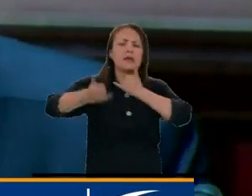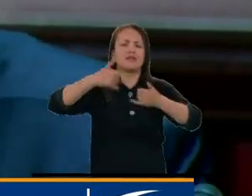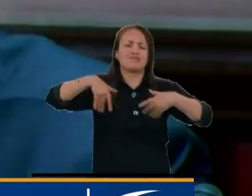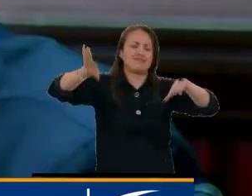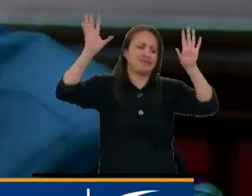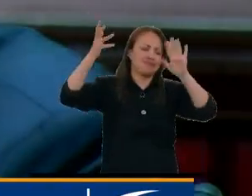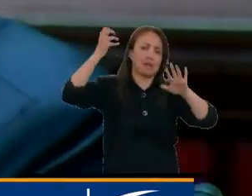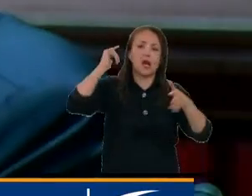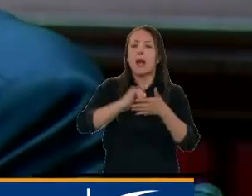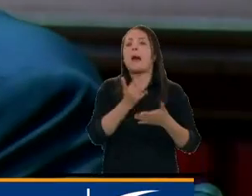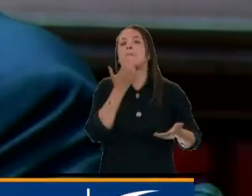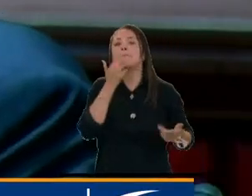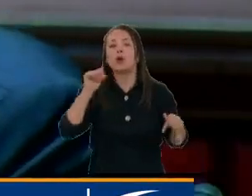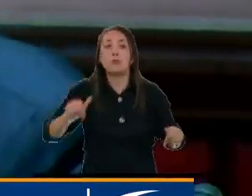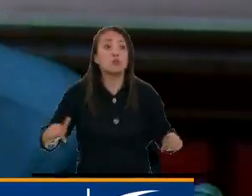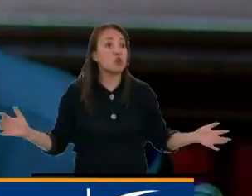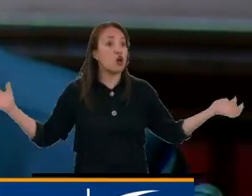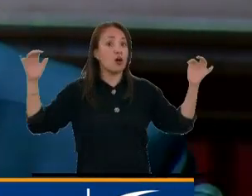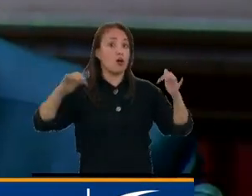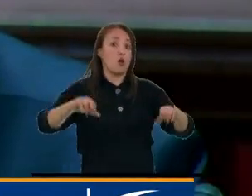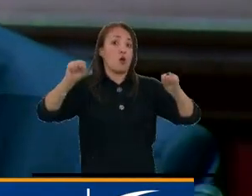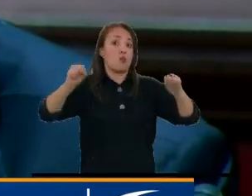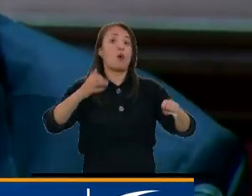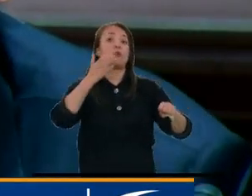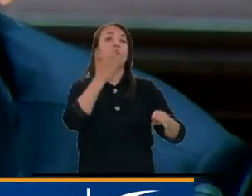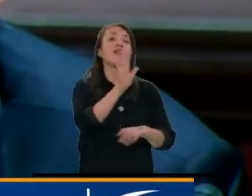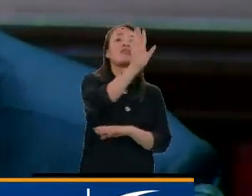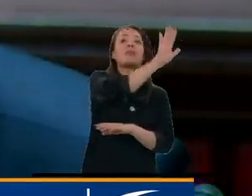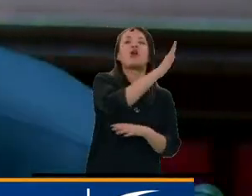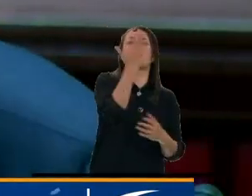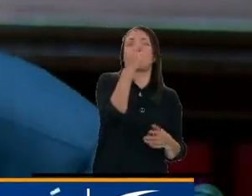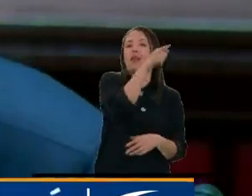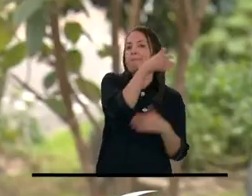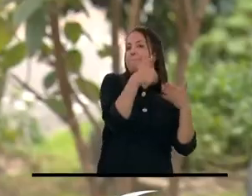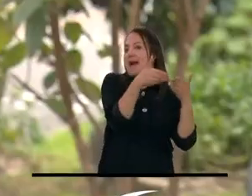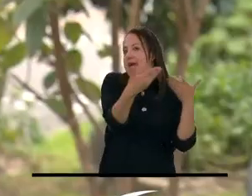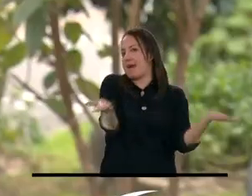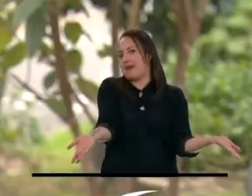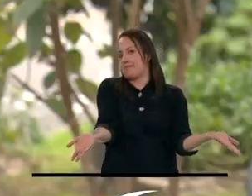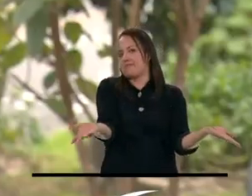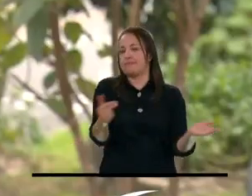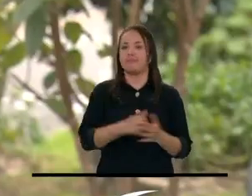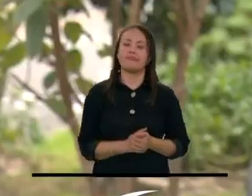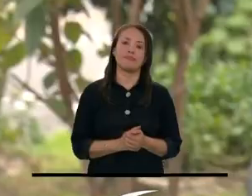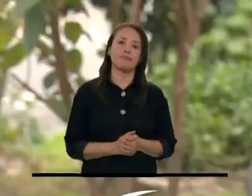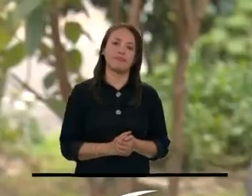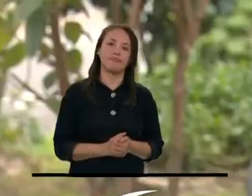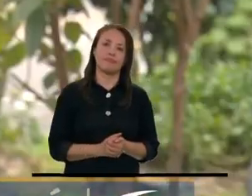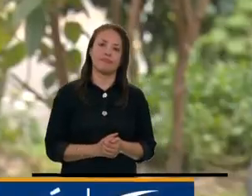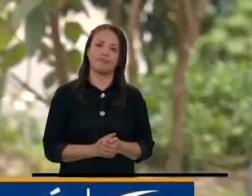)) son 200 años... es mucho rato es muy equivocados, muy equivocados, por ejemplo esta